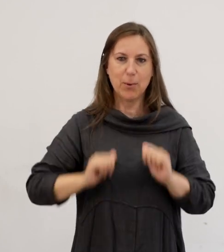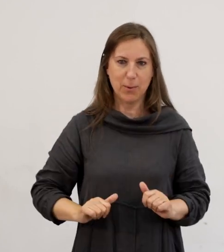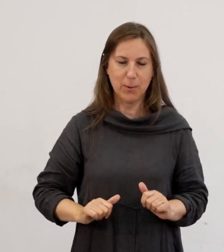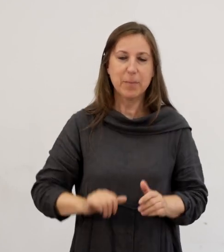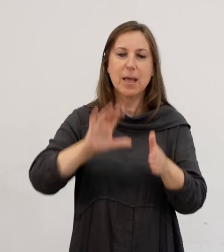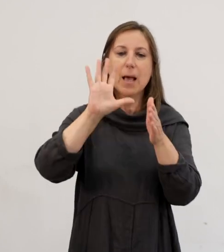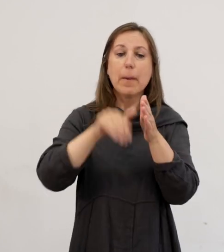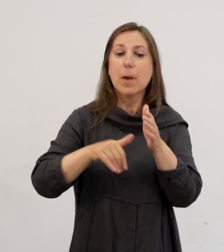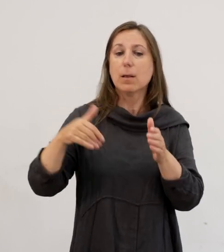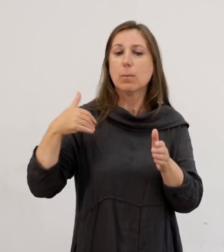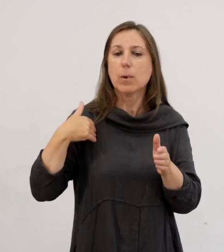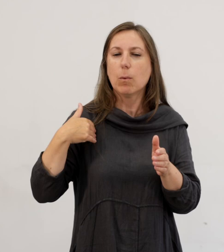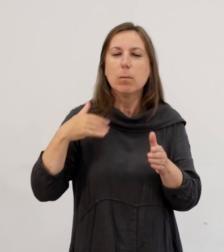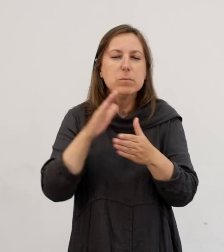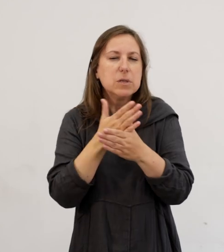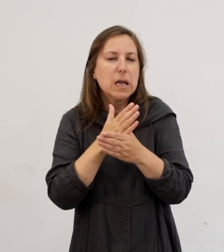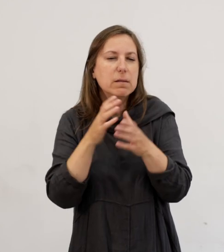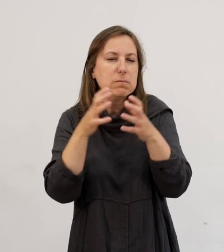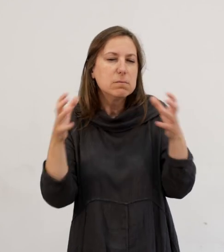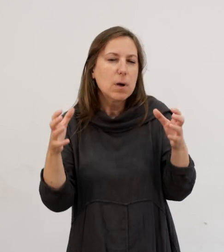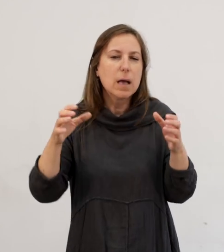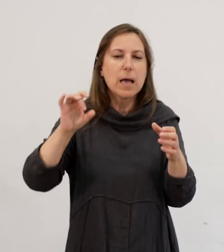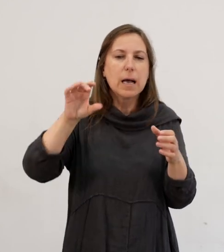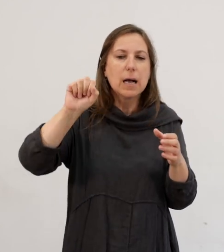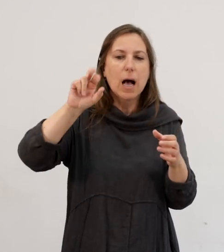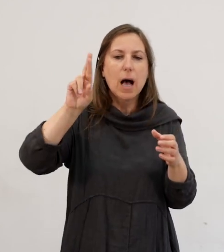Stacjonowali tu żołnierze piechoty, kawalerii i artylerii konnej.